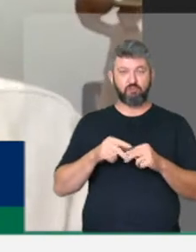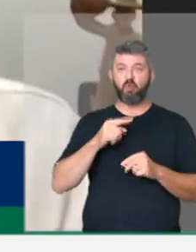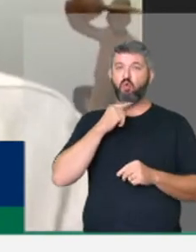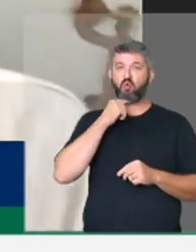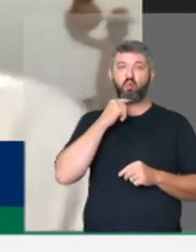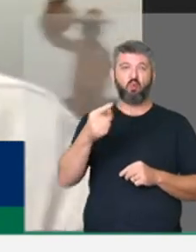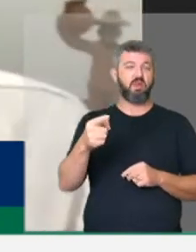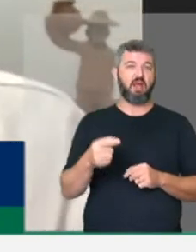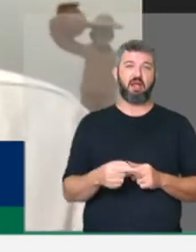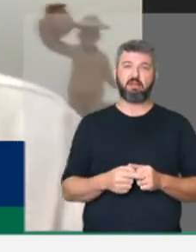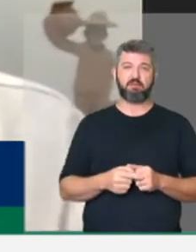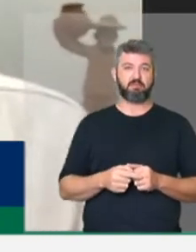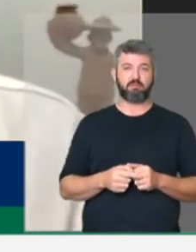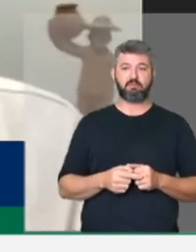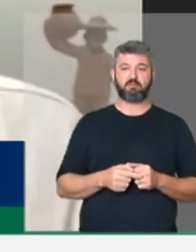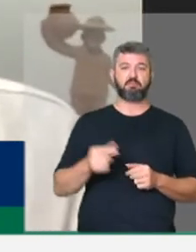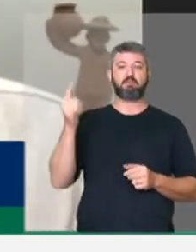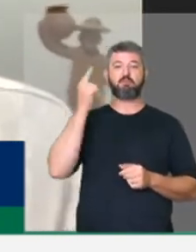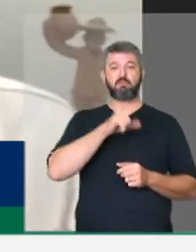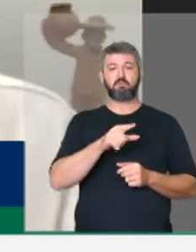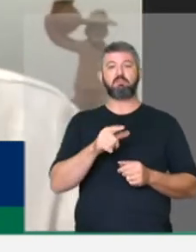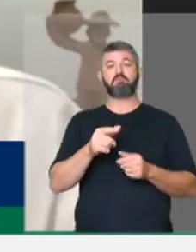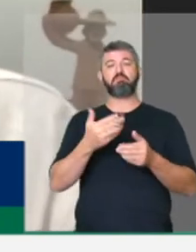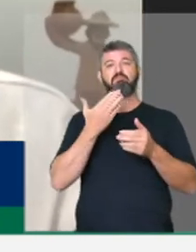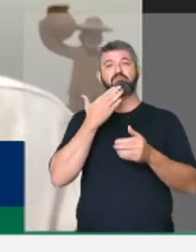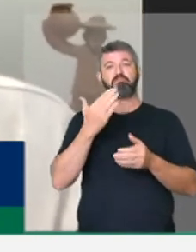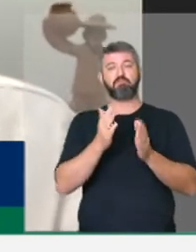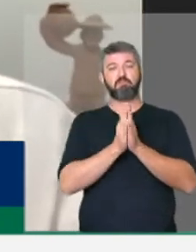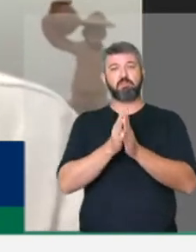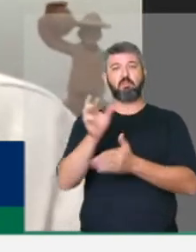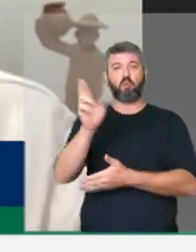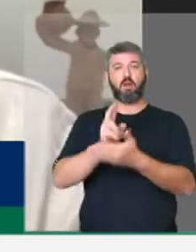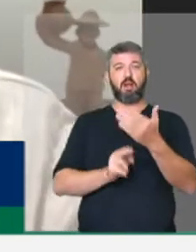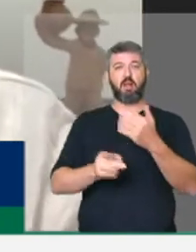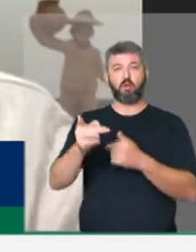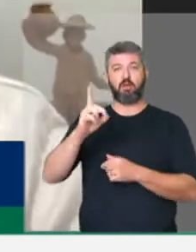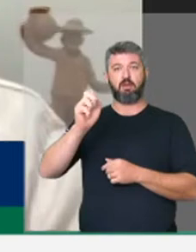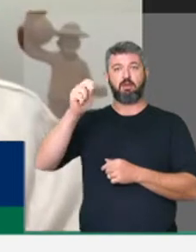COMPROMISSO DO GOVERNO E DOS LÍDERES E DE VOSSA EXCELÊ NCIA, FAÇO UM APELO, PRESIDENTE ARTHUR LIRA, PRA